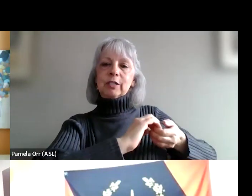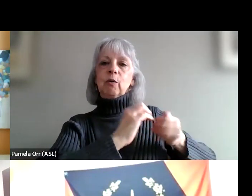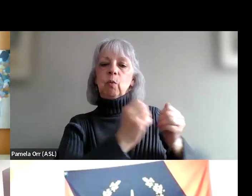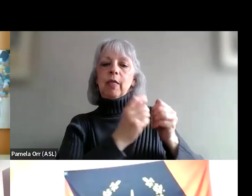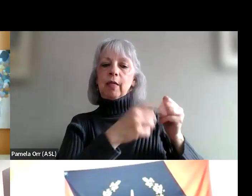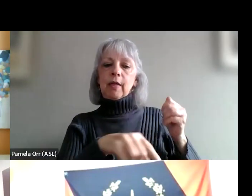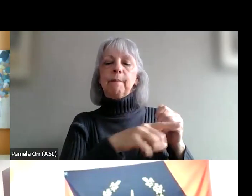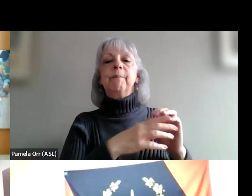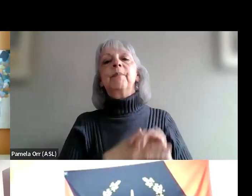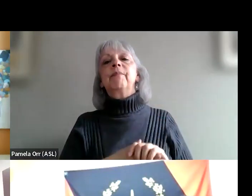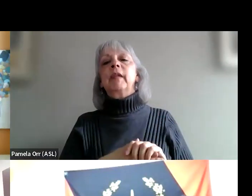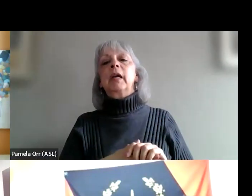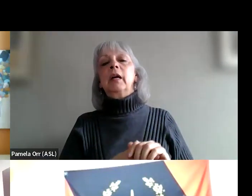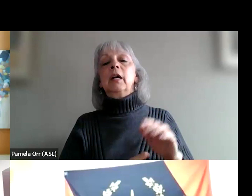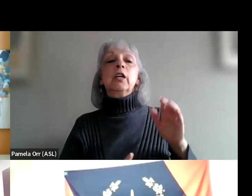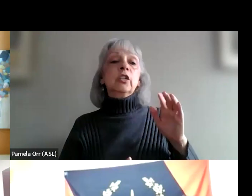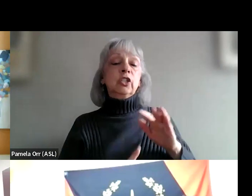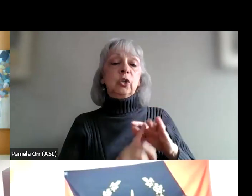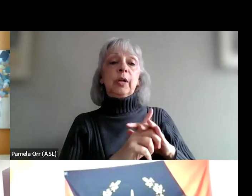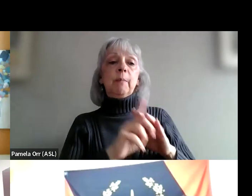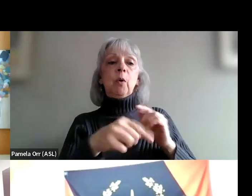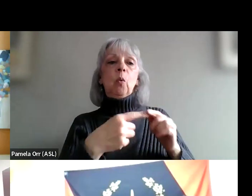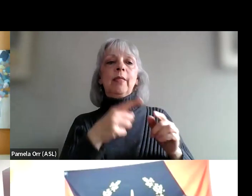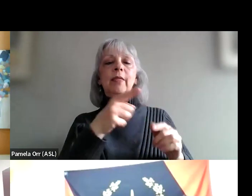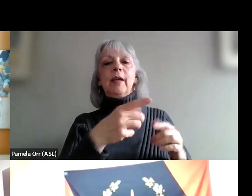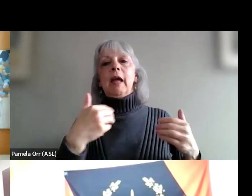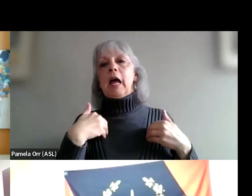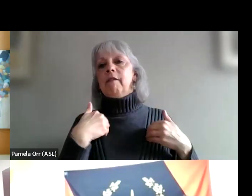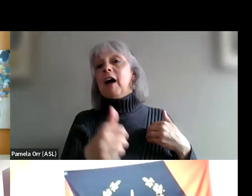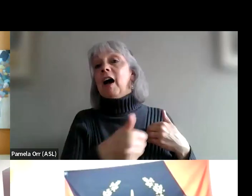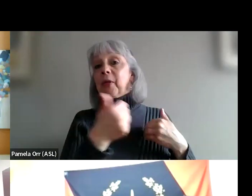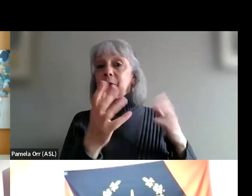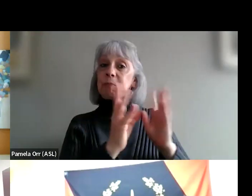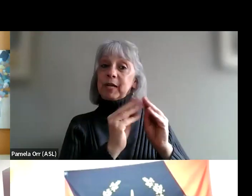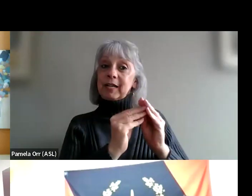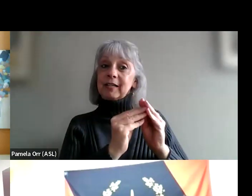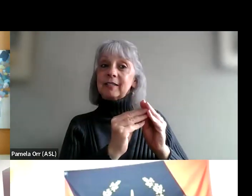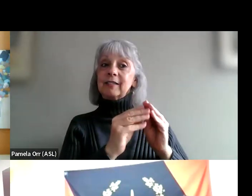presentarse cuando tienen otras reuniones y otros eventos para residentes,